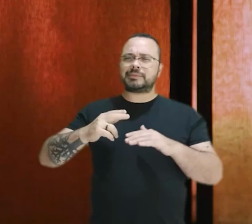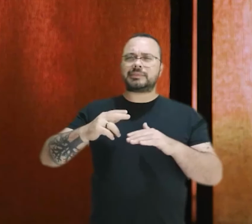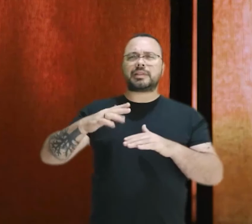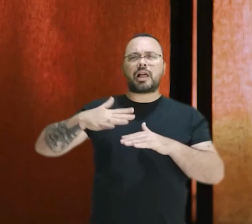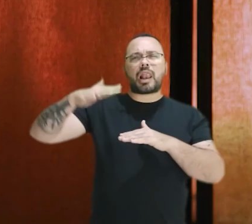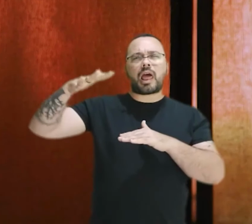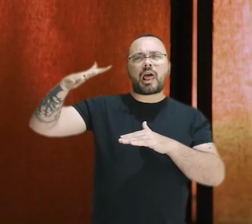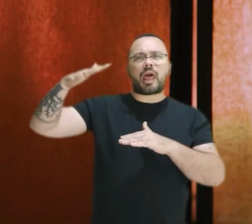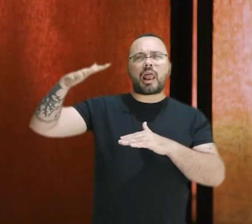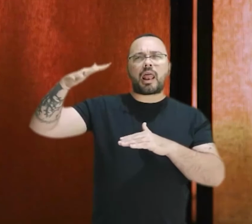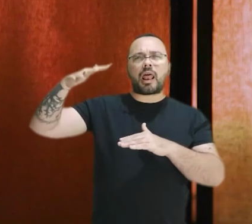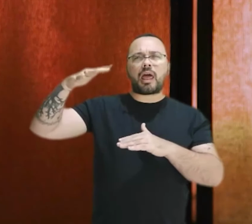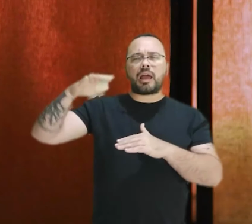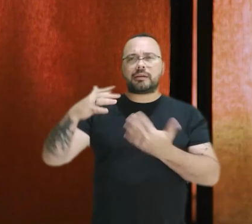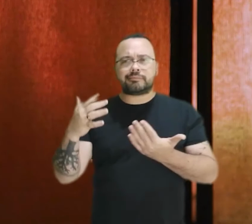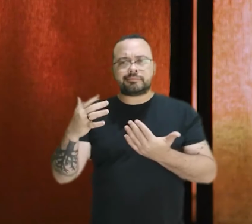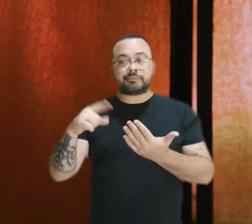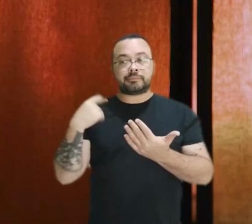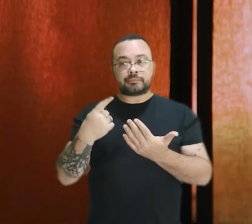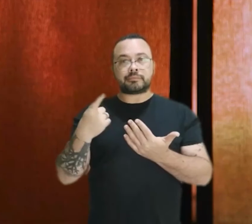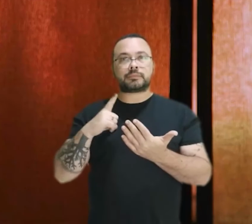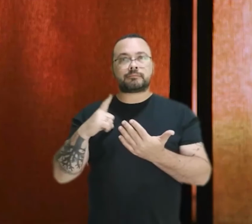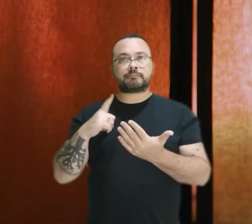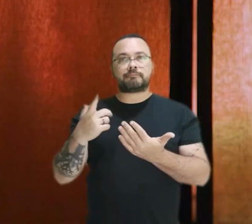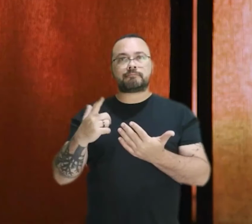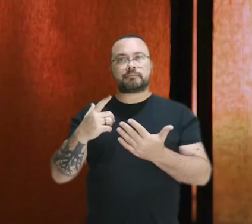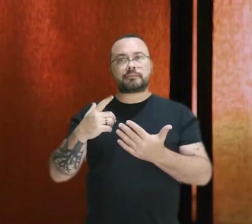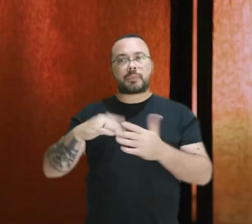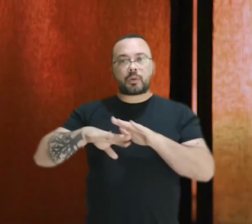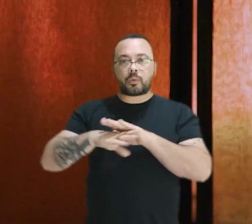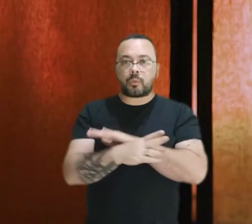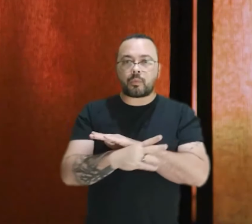e os registros sonoros, que a gente tá acostumado a escutar,